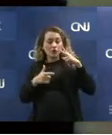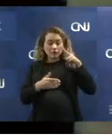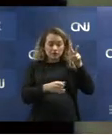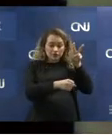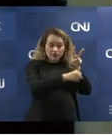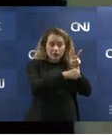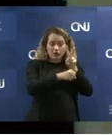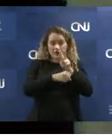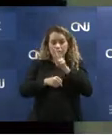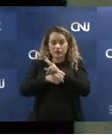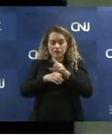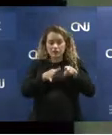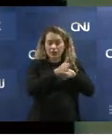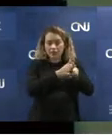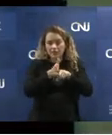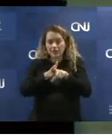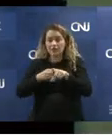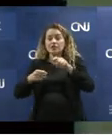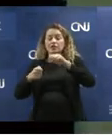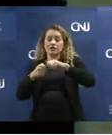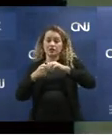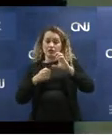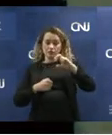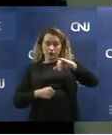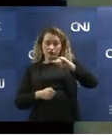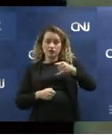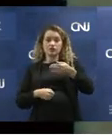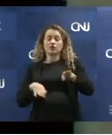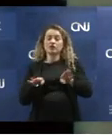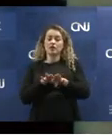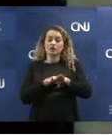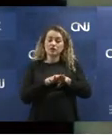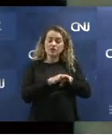quando da inspeção feita pelo CNJ e da correição extraordinária